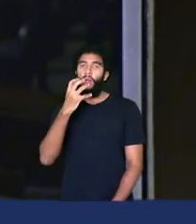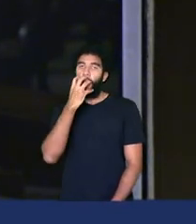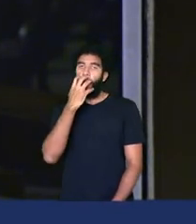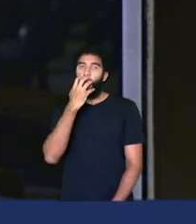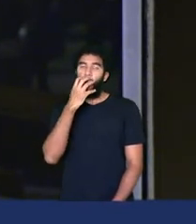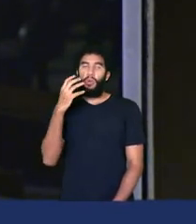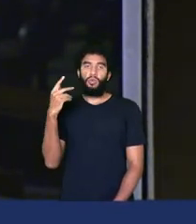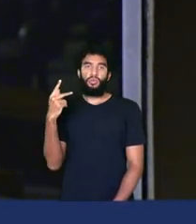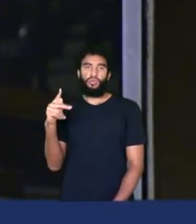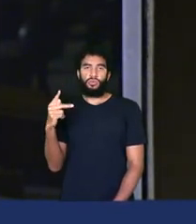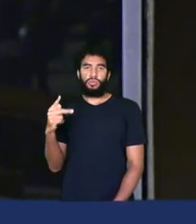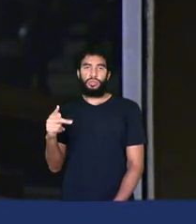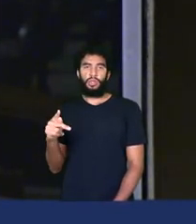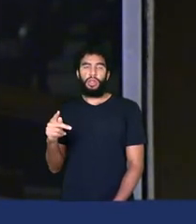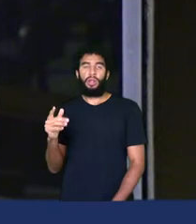ESSE GUARDA MUNICIPAL COM SEU CÃ O, CONDUTOR DESSE CÃ O,